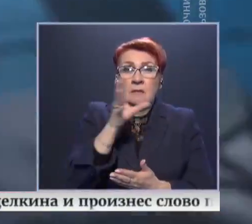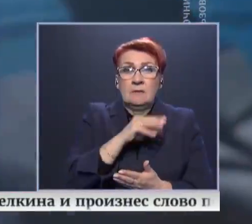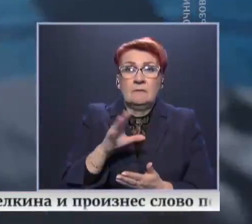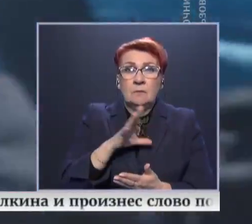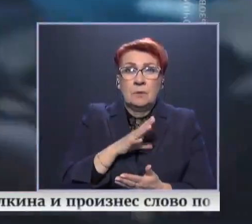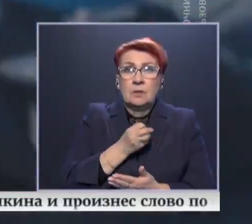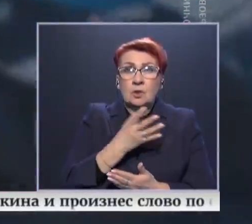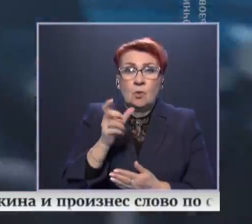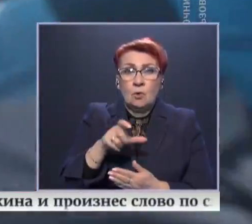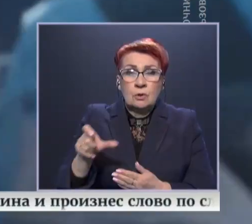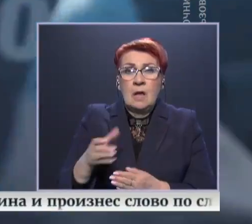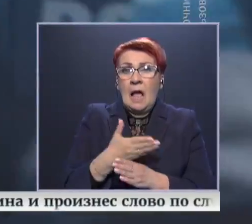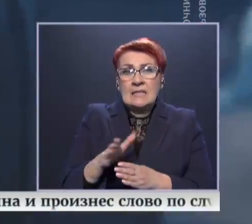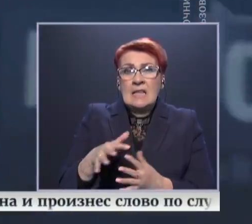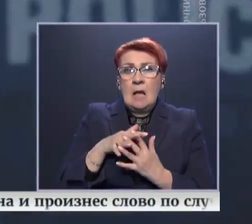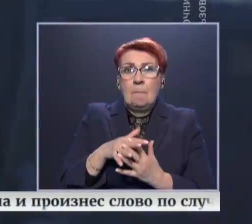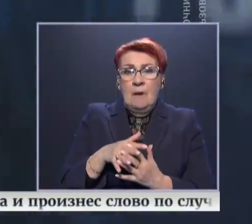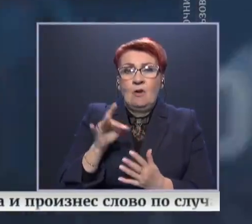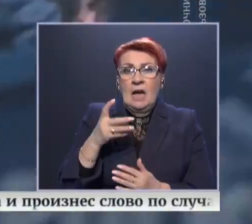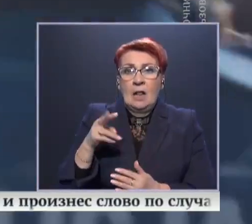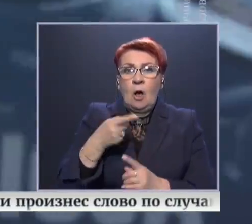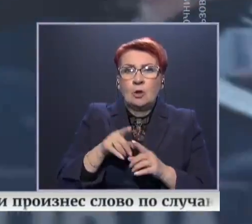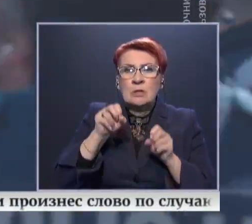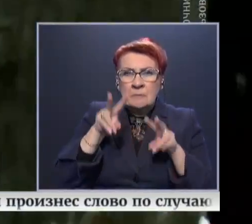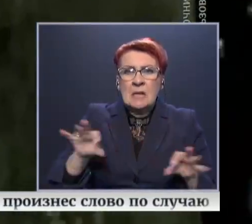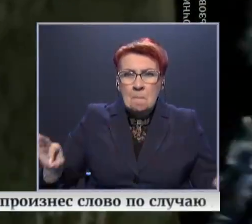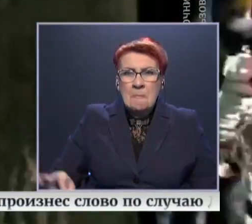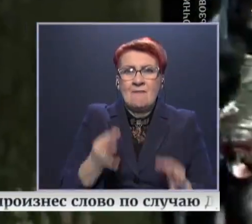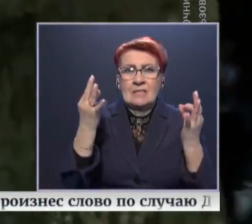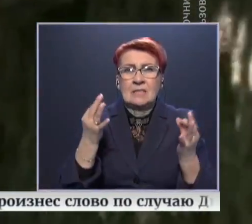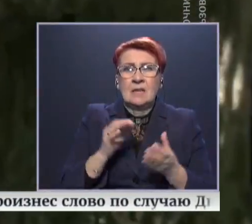было отдельное боевое крыло которое собственно провоцировало и было огромное количество знакомых лиц которых можно